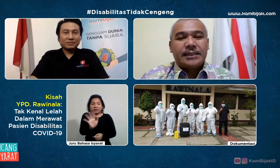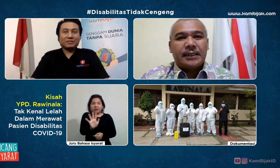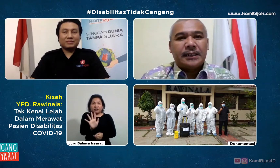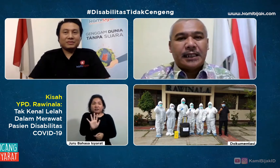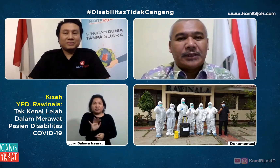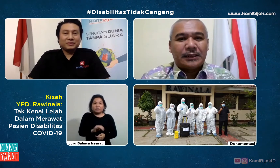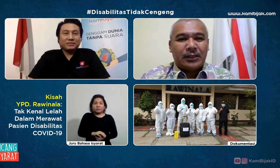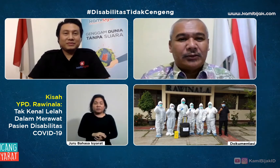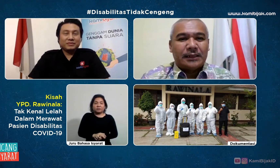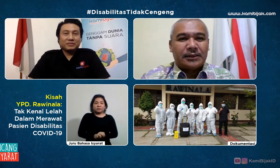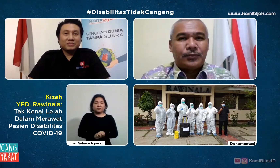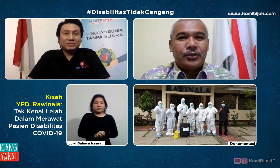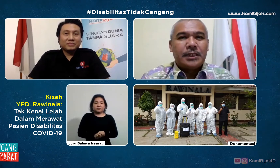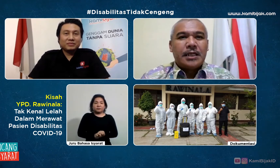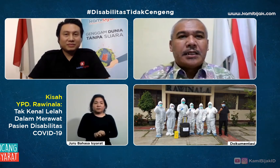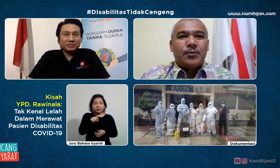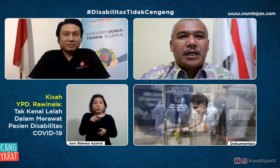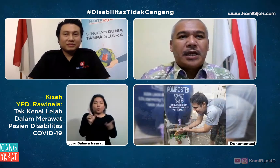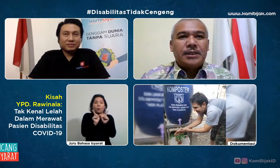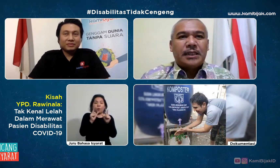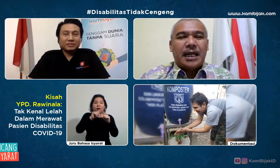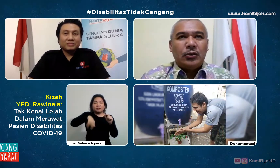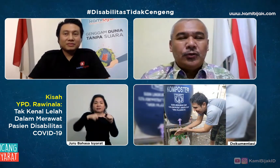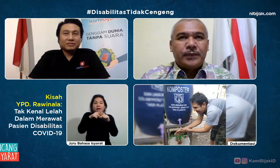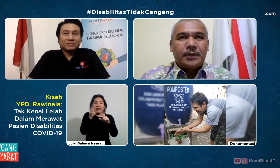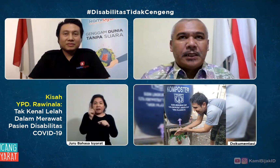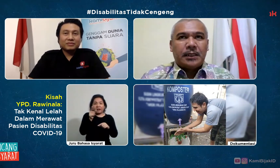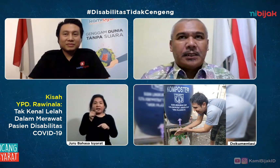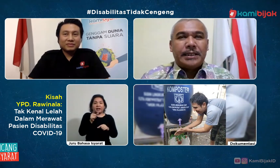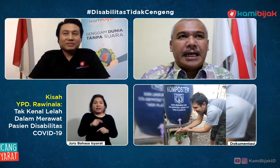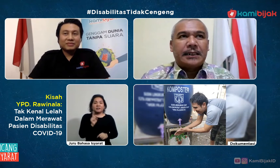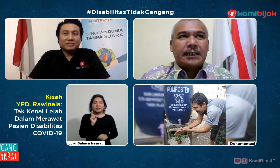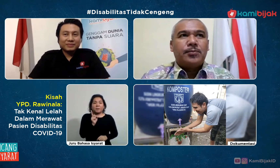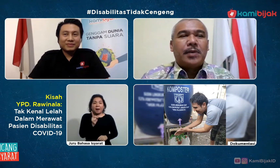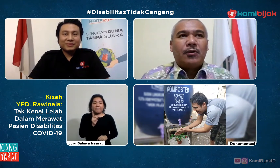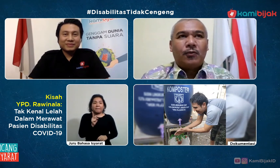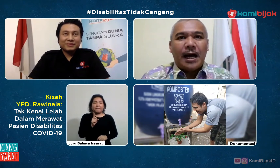yang wajar ketakutan-ketakutan tersebut namun kami selalu menekankan